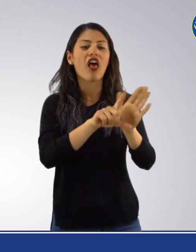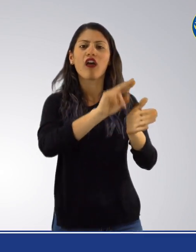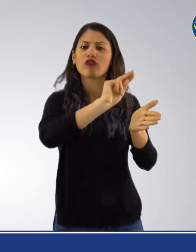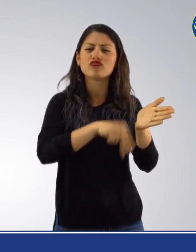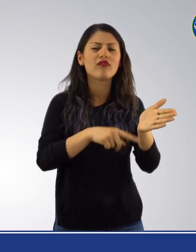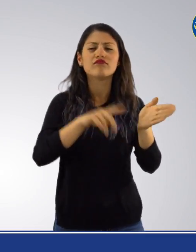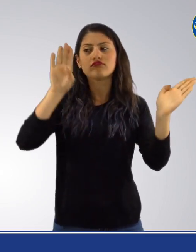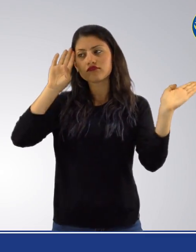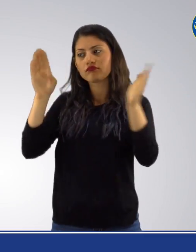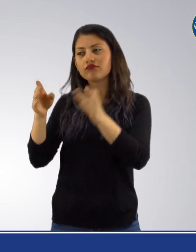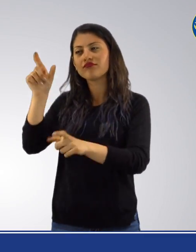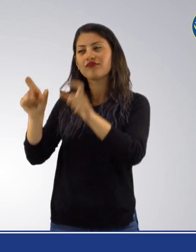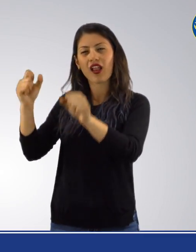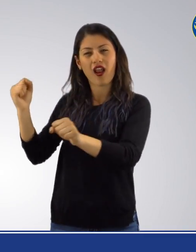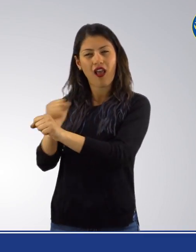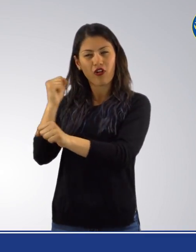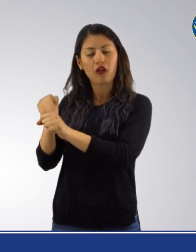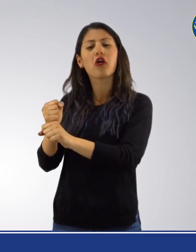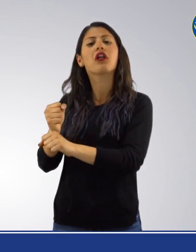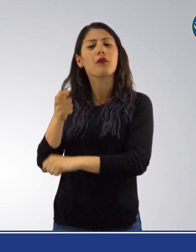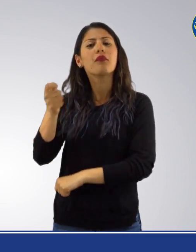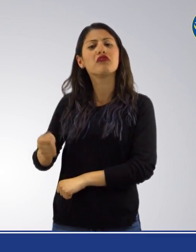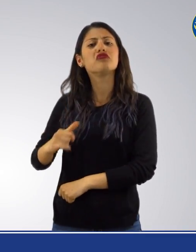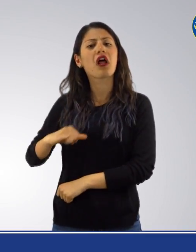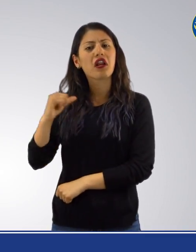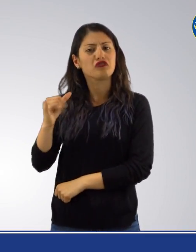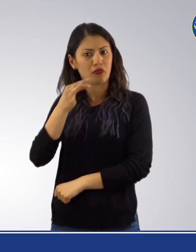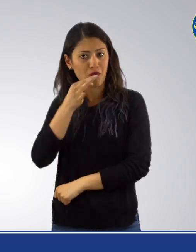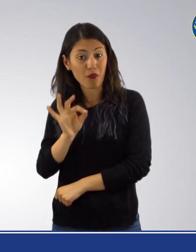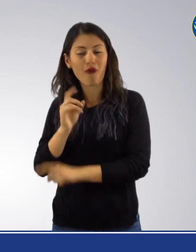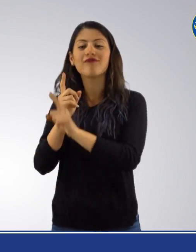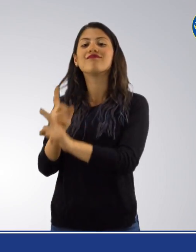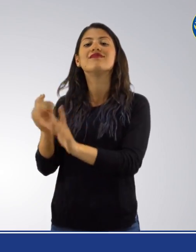decreto d’attuazione dell’Ape sociale, misura che consentirà ad alcune categorie di lavoratori in possesso